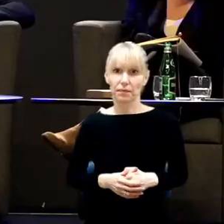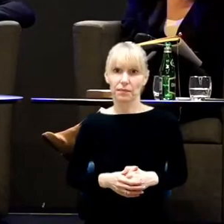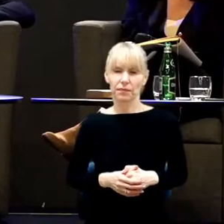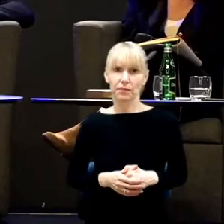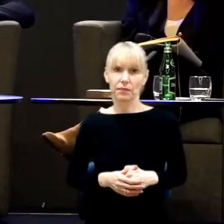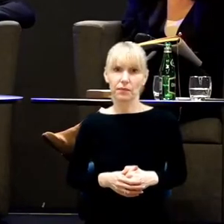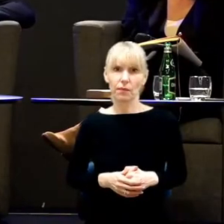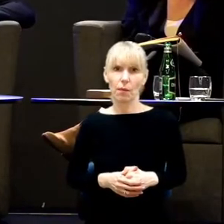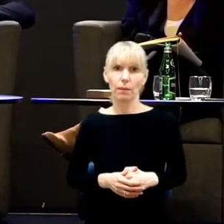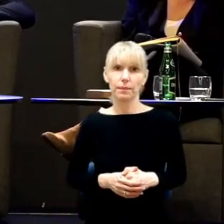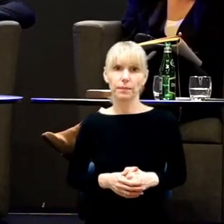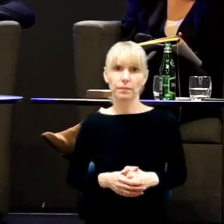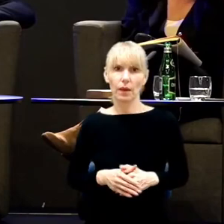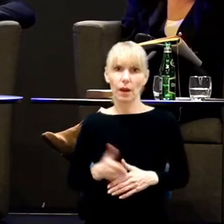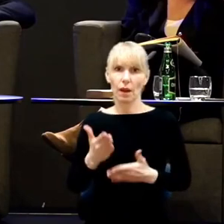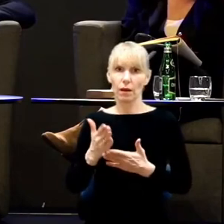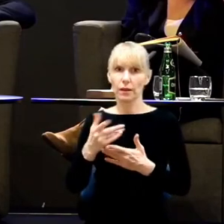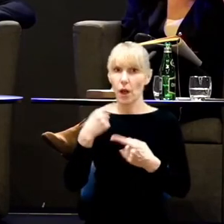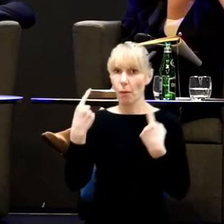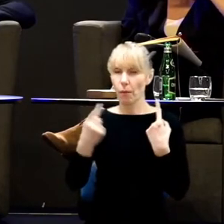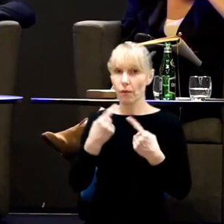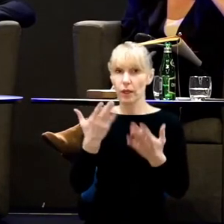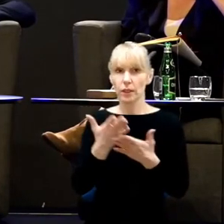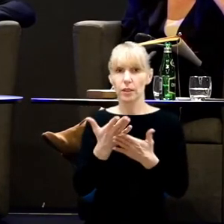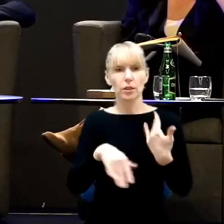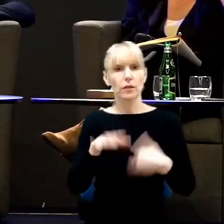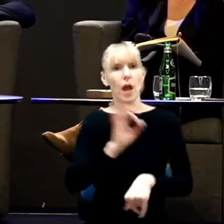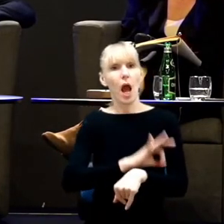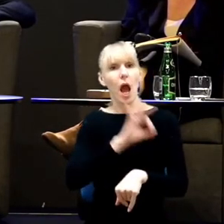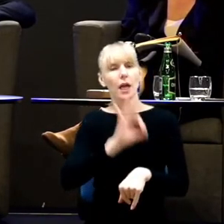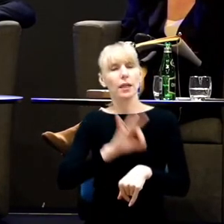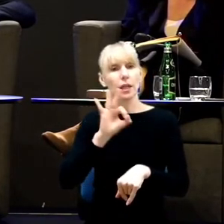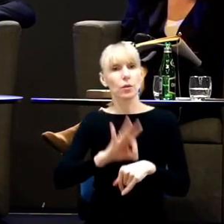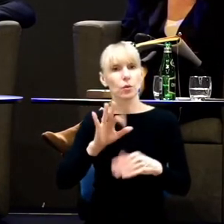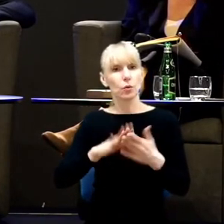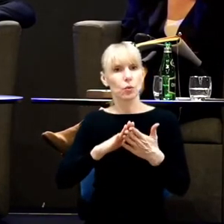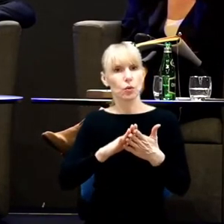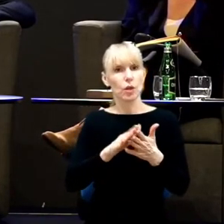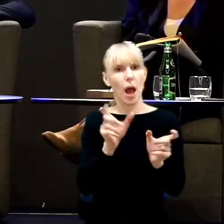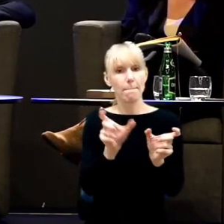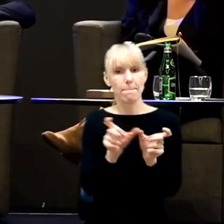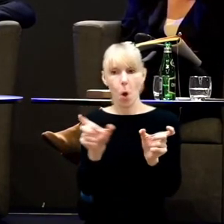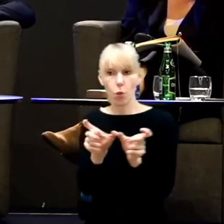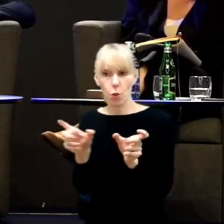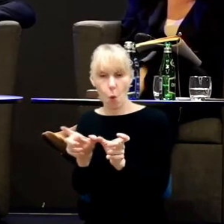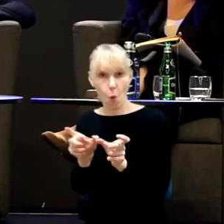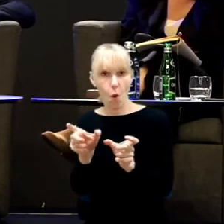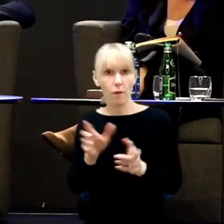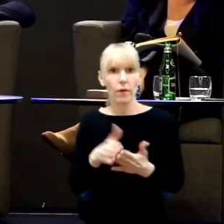Mówiliśmy o architekturze modułowej, budownictwie modułowym, teraz pojawił się temat parkingów modułowych.